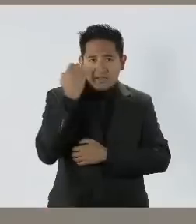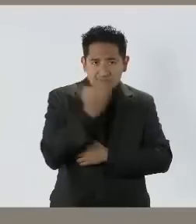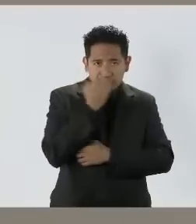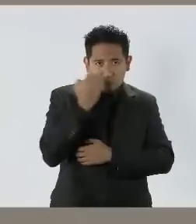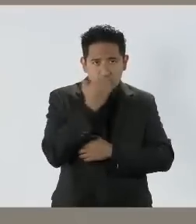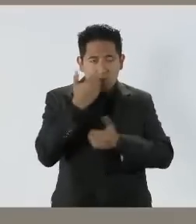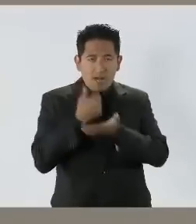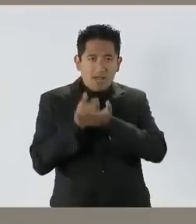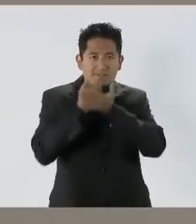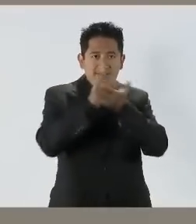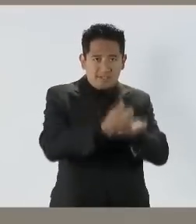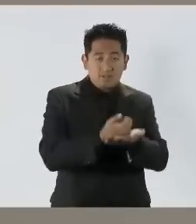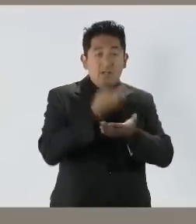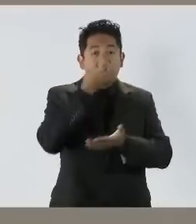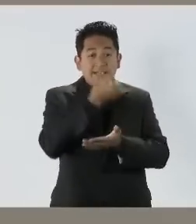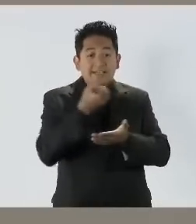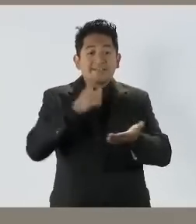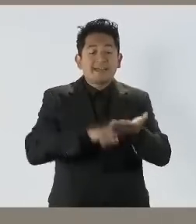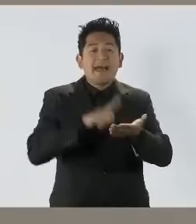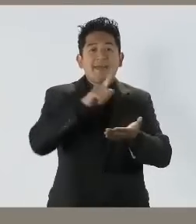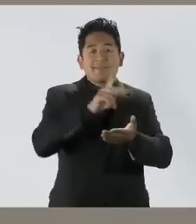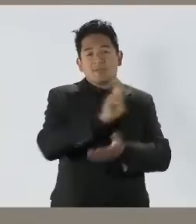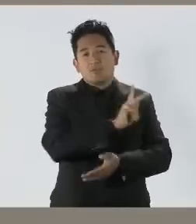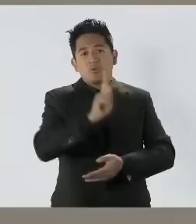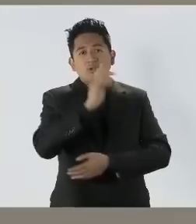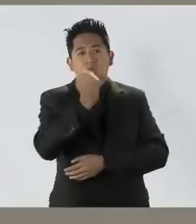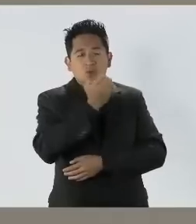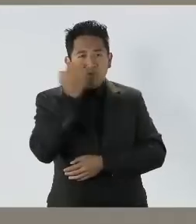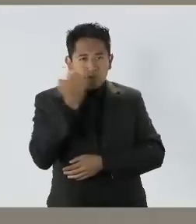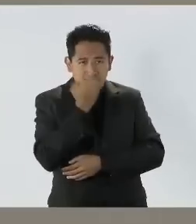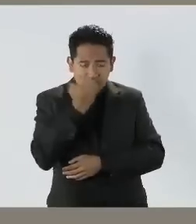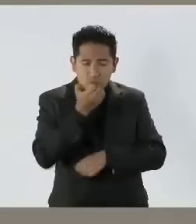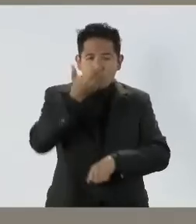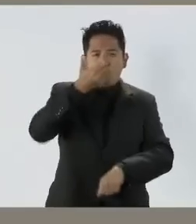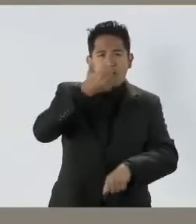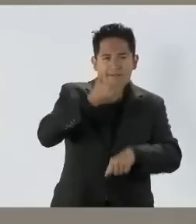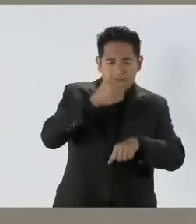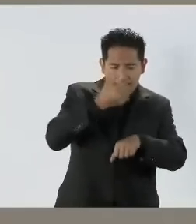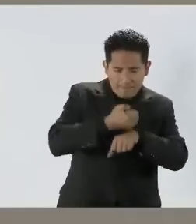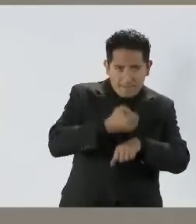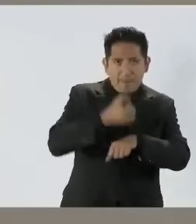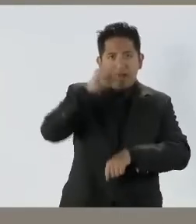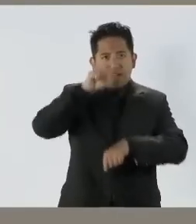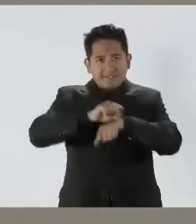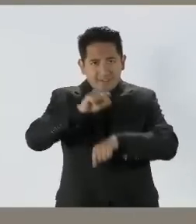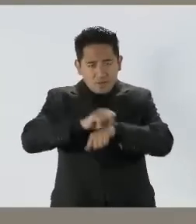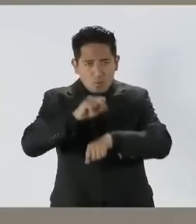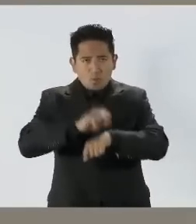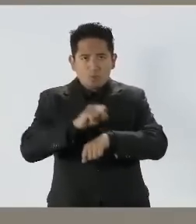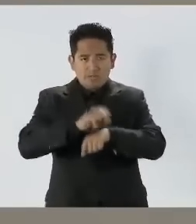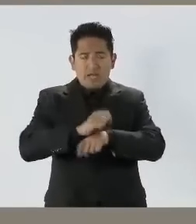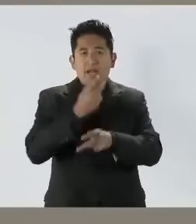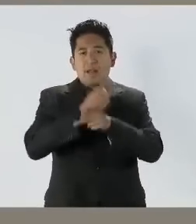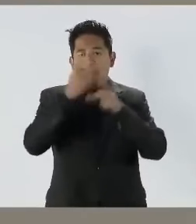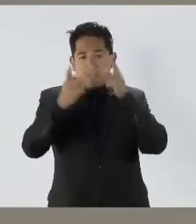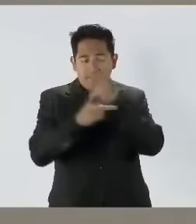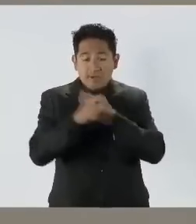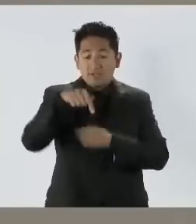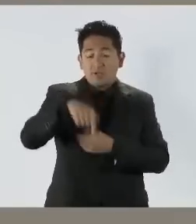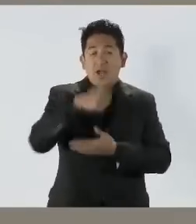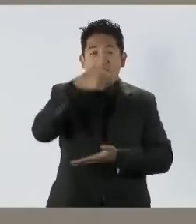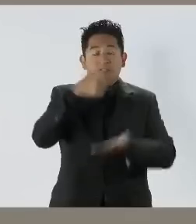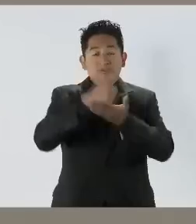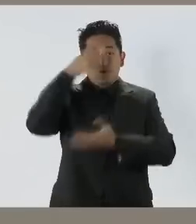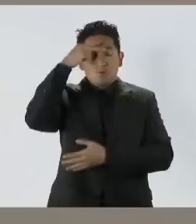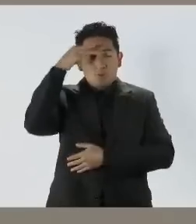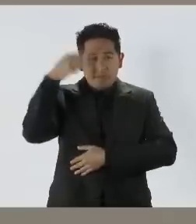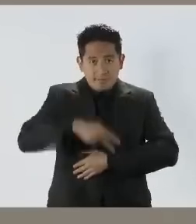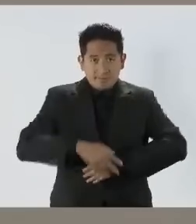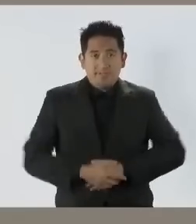educativos de nivel secundaria Media Superior y superior de la Ciudad de México el plan de auxilio